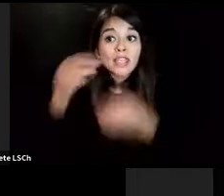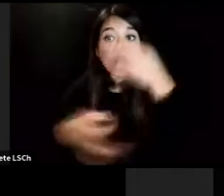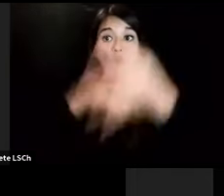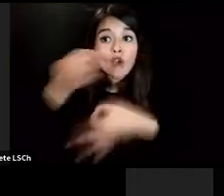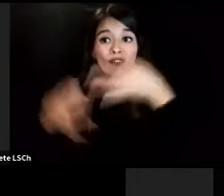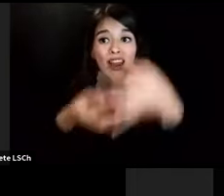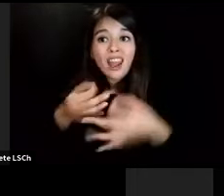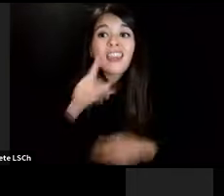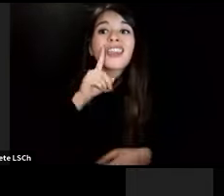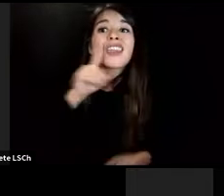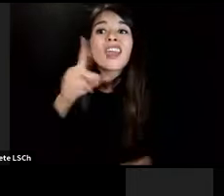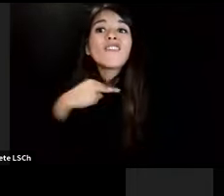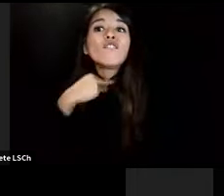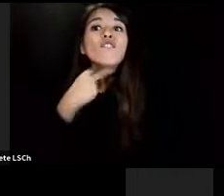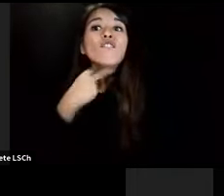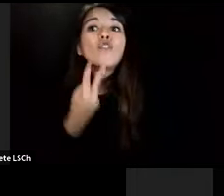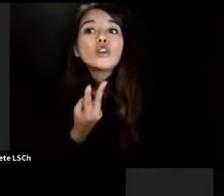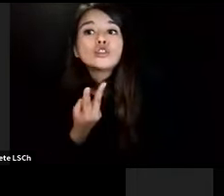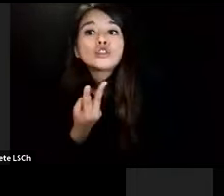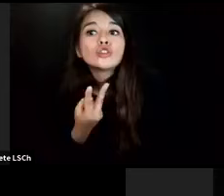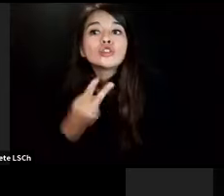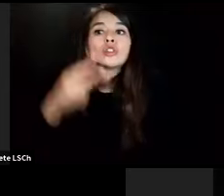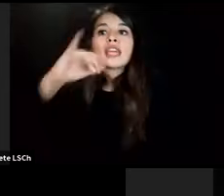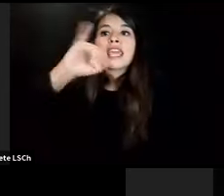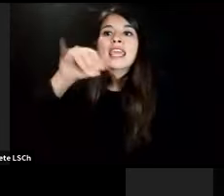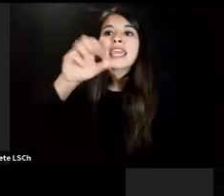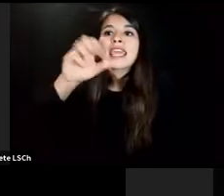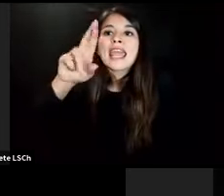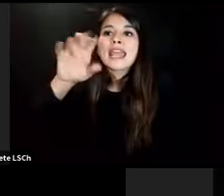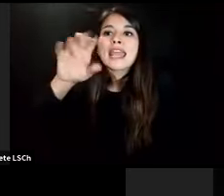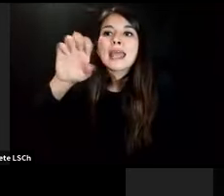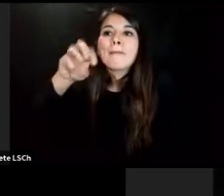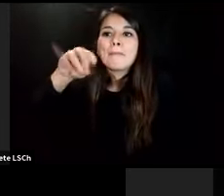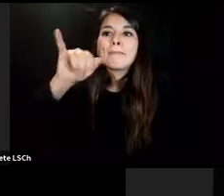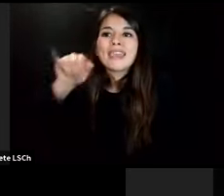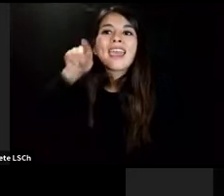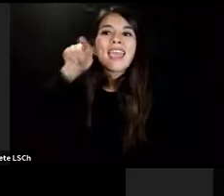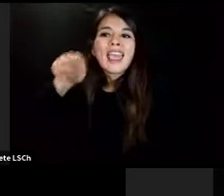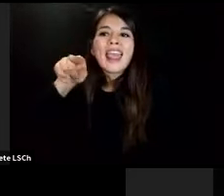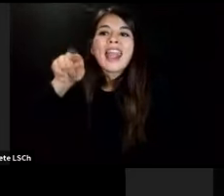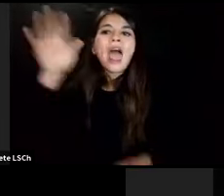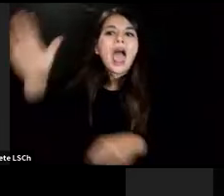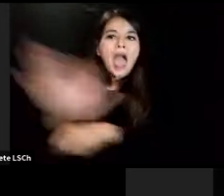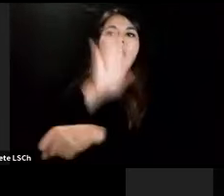por Jeremy Irons, que fue actor de la última versión cinematográfica de esa